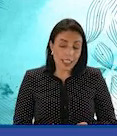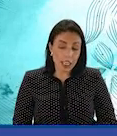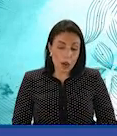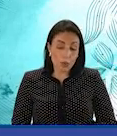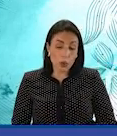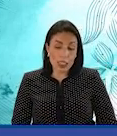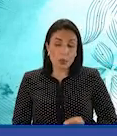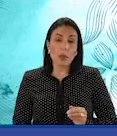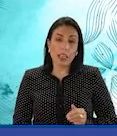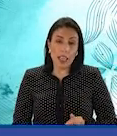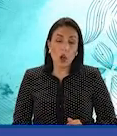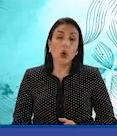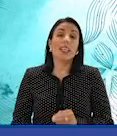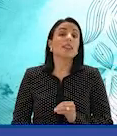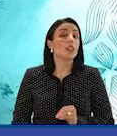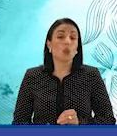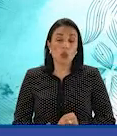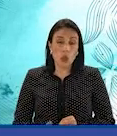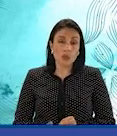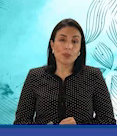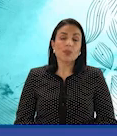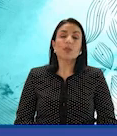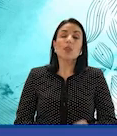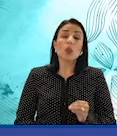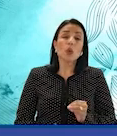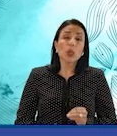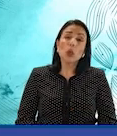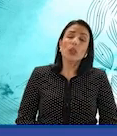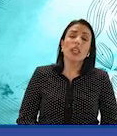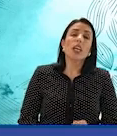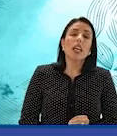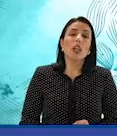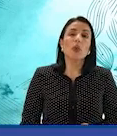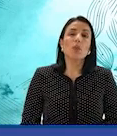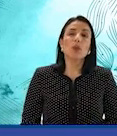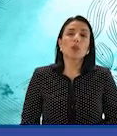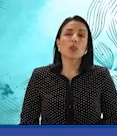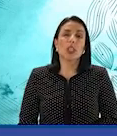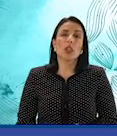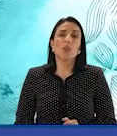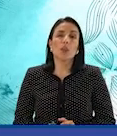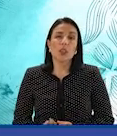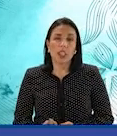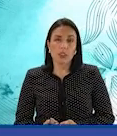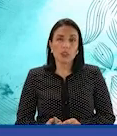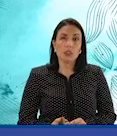si la municipalidad o la institución no incluye el 1.5%